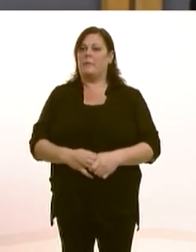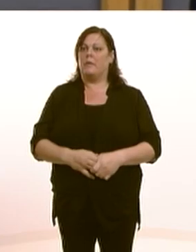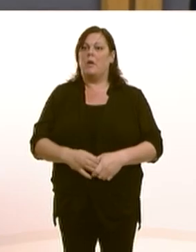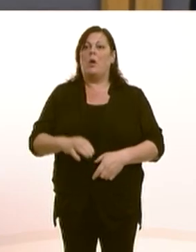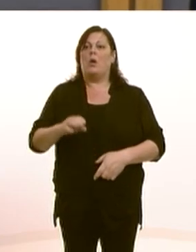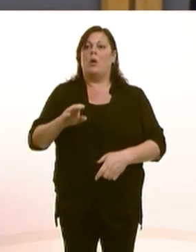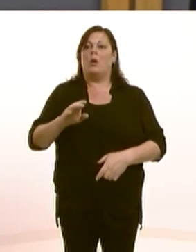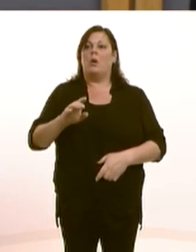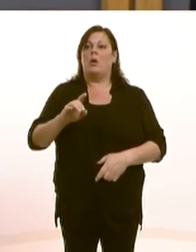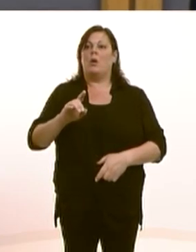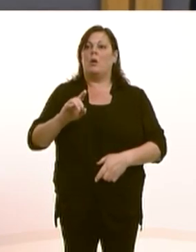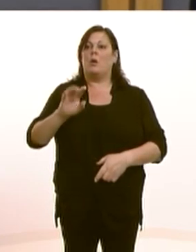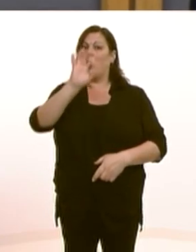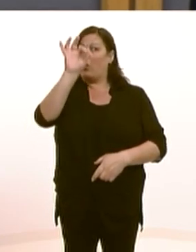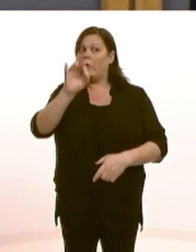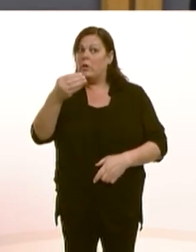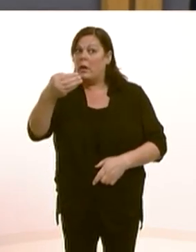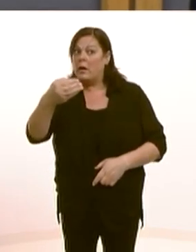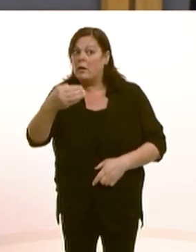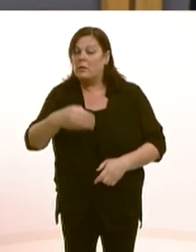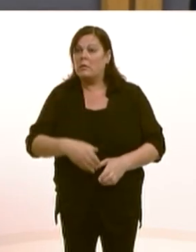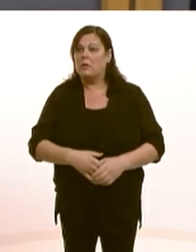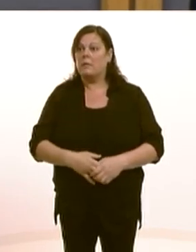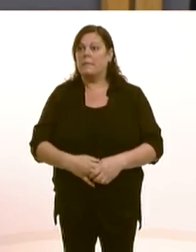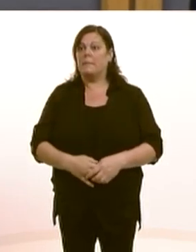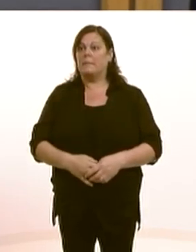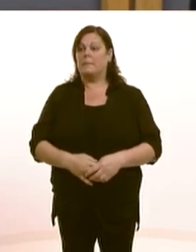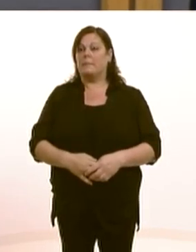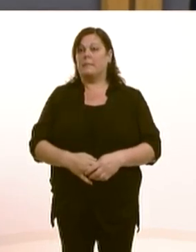OAQ(5)0142(FM) Carwyn Jones: Maeír canllawiau dylunio teithio